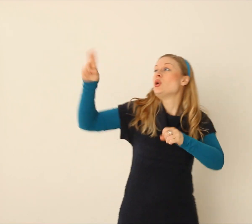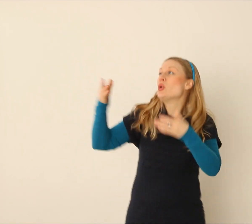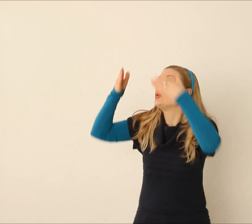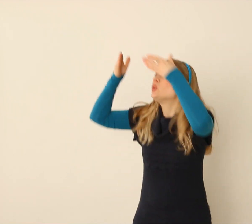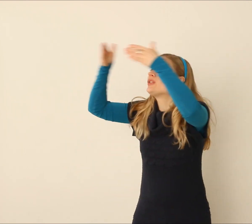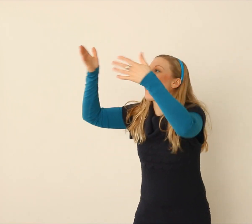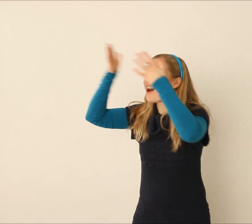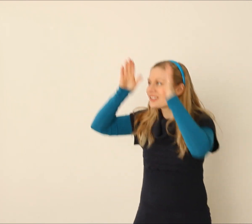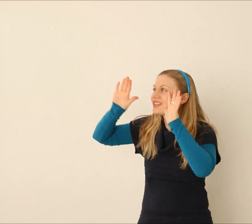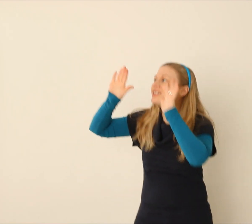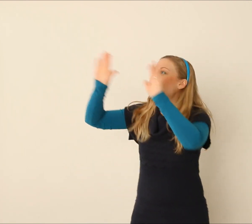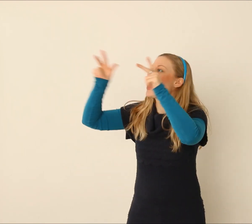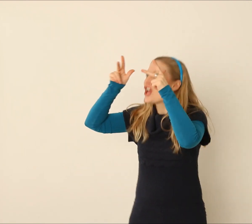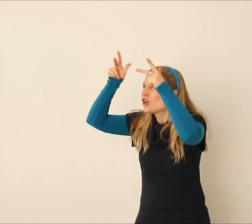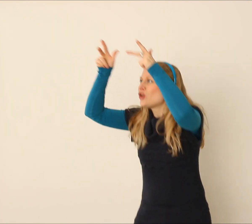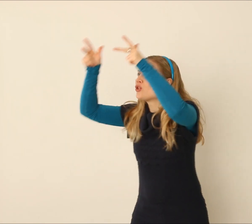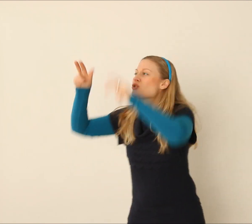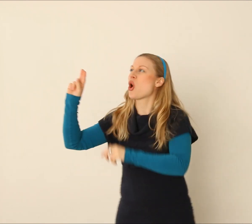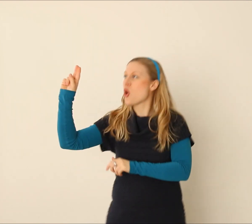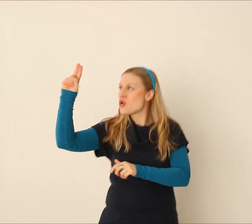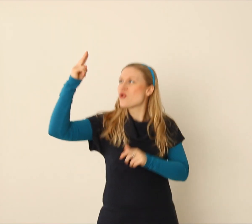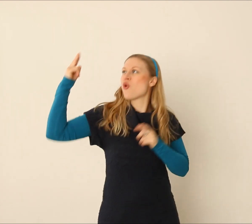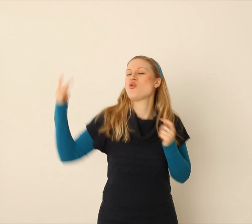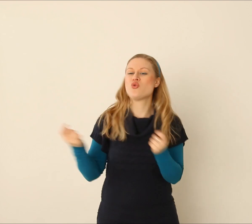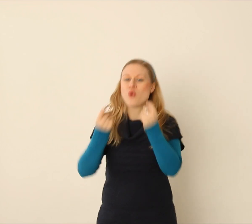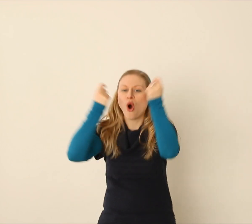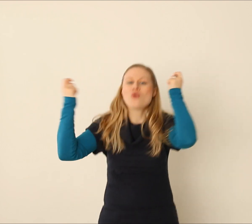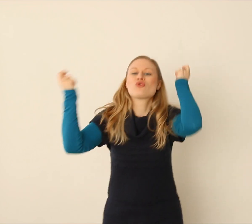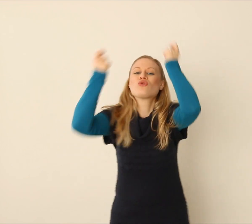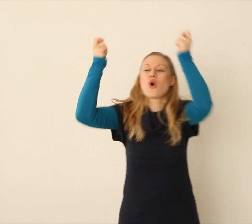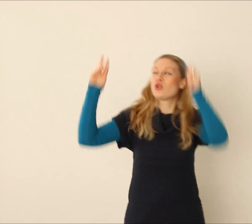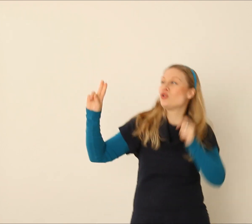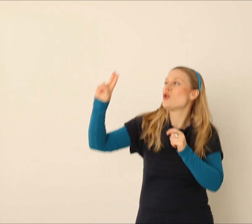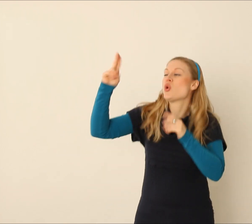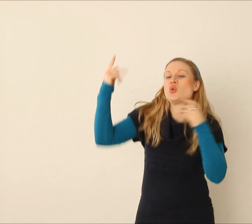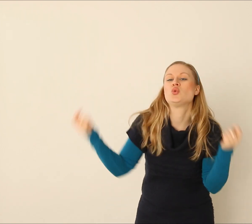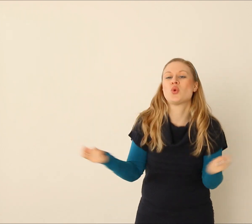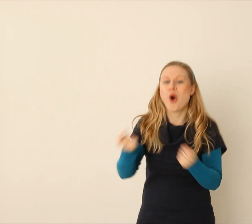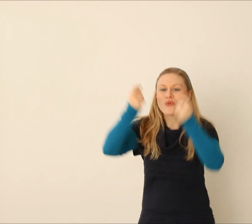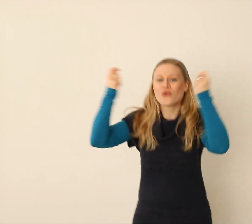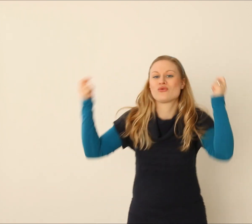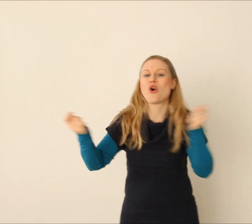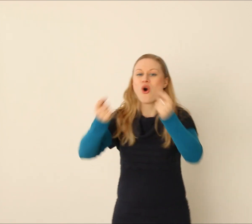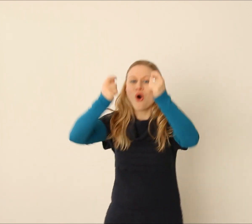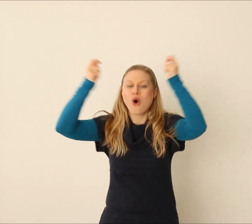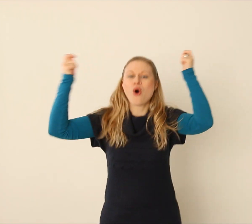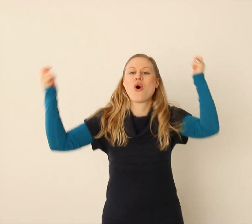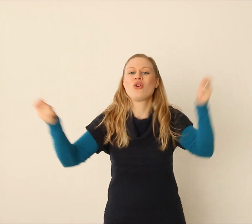U draagt de zegekroon; U overwon, U overwon!